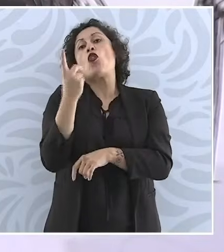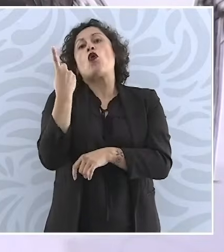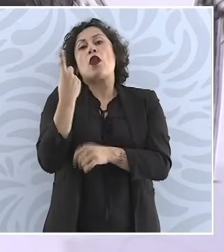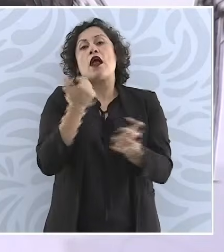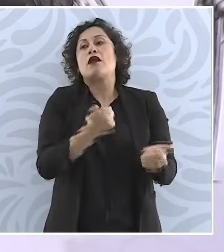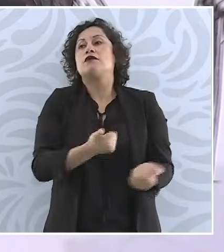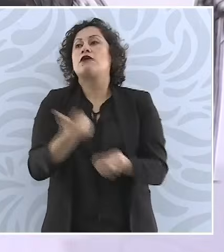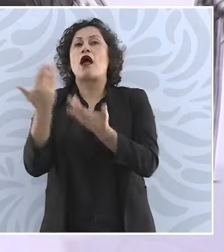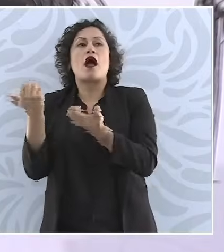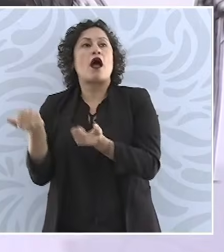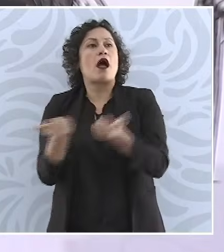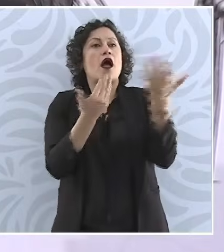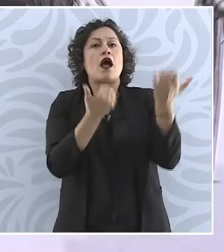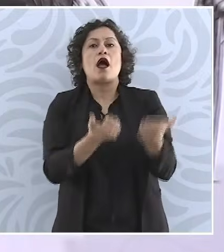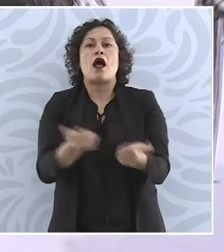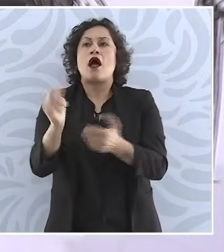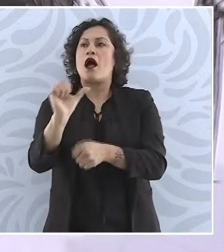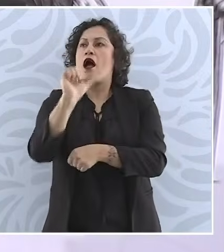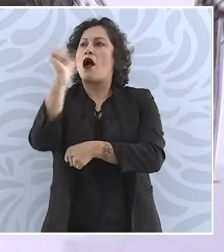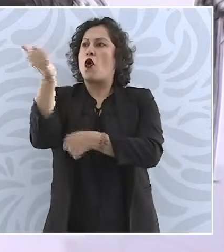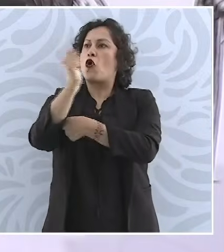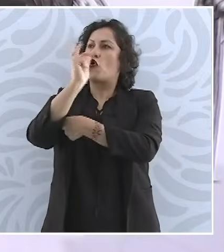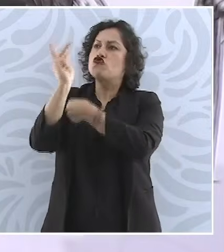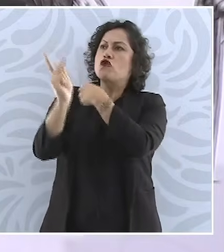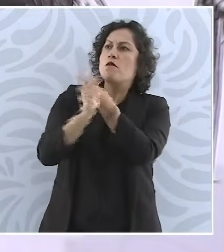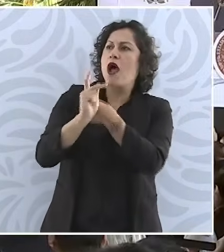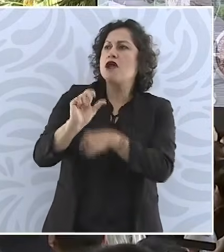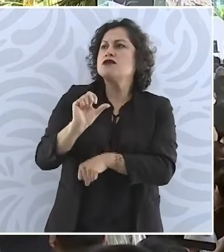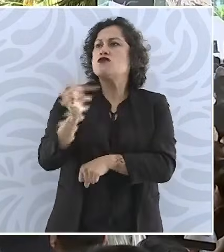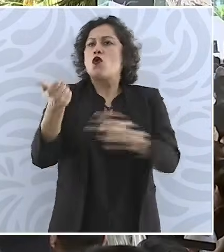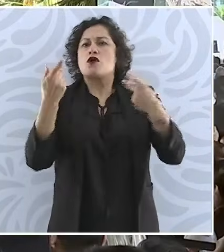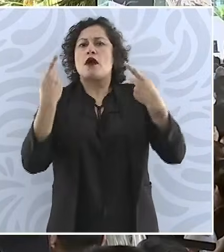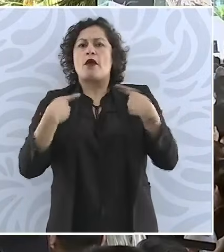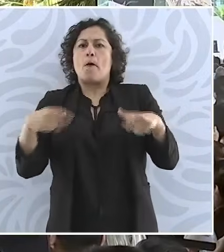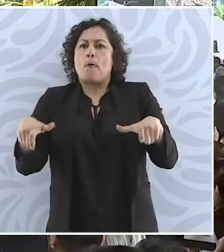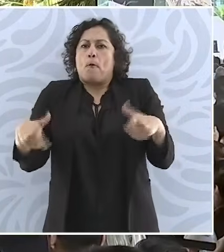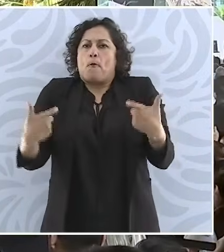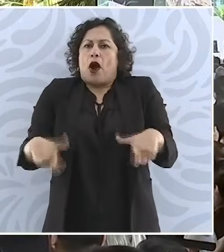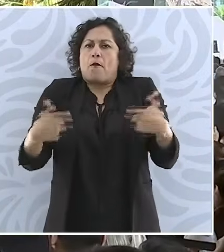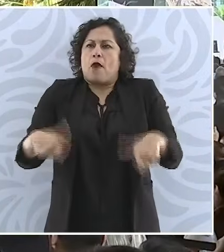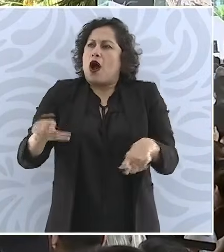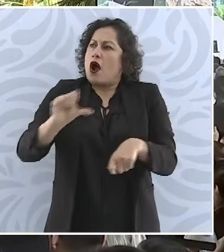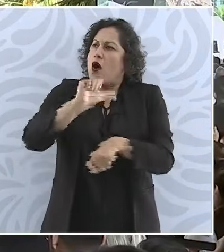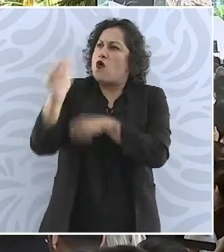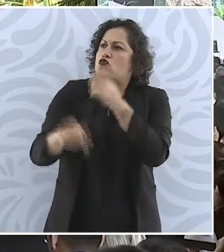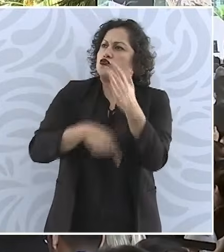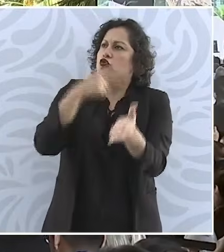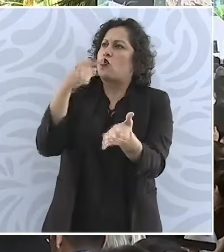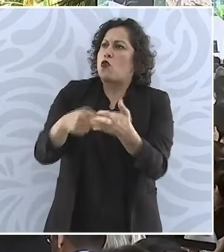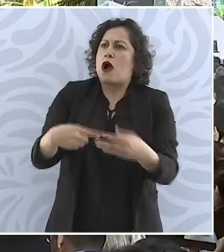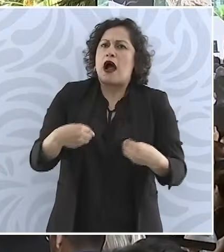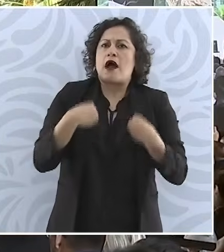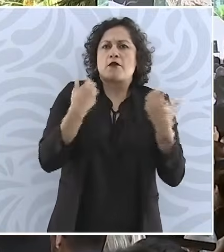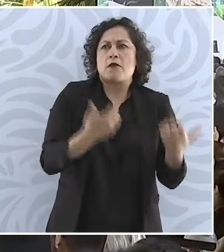los bolsillos de los magnates petroleros que viven en tierra extranjera y que ahora con las riquezas